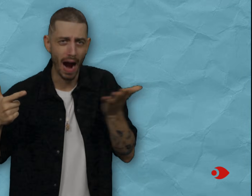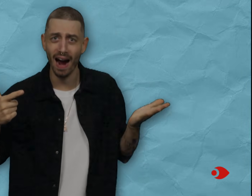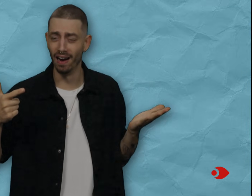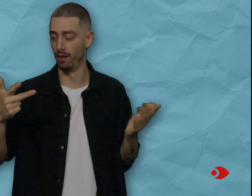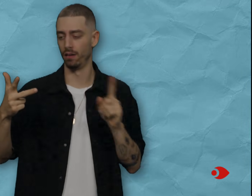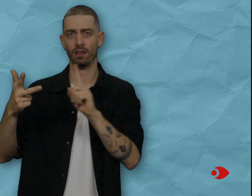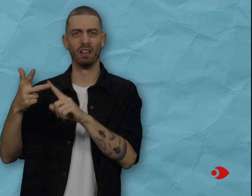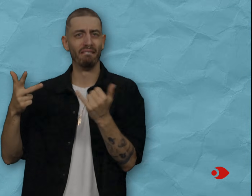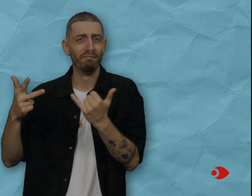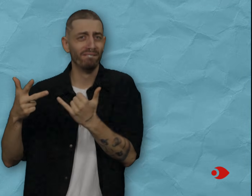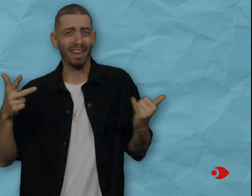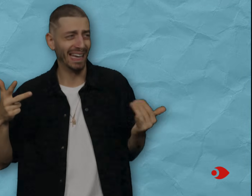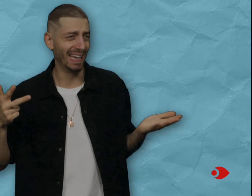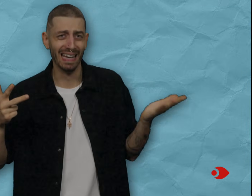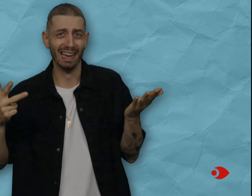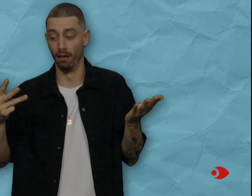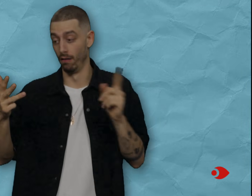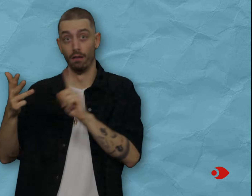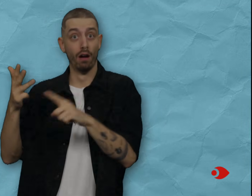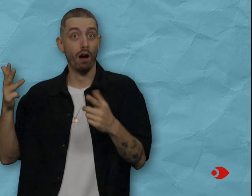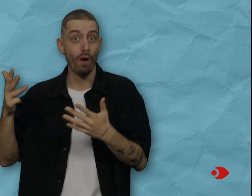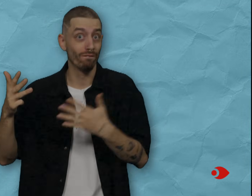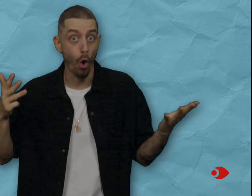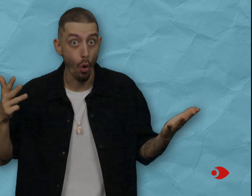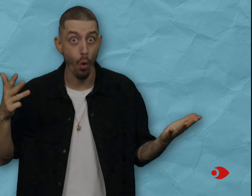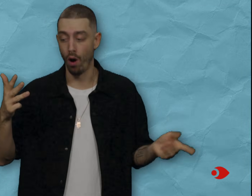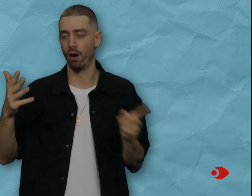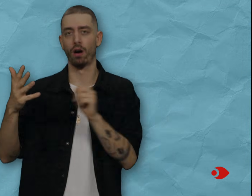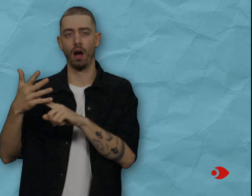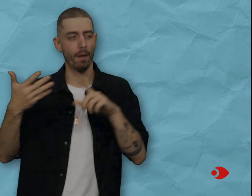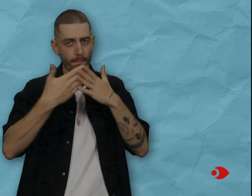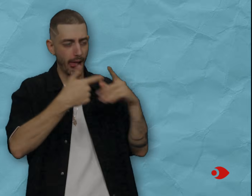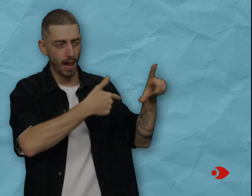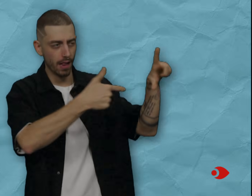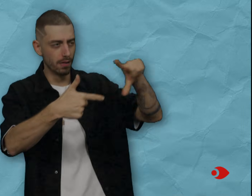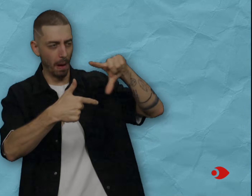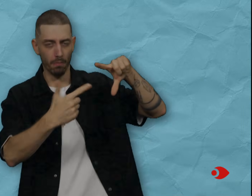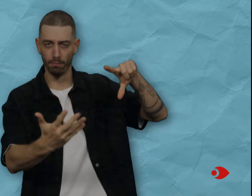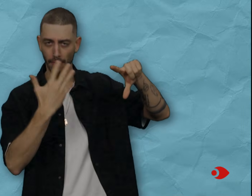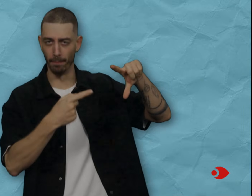wie er es macht, wo, und noch eine besonders tolle Perspektive.